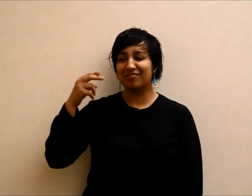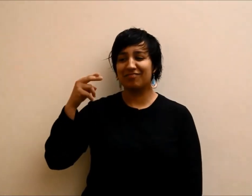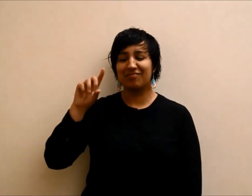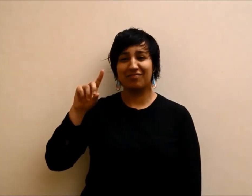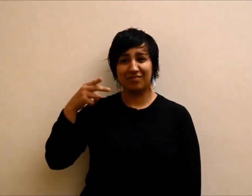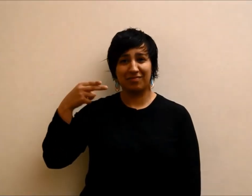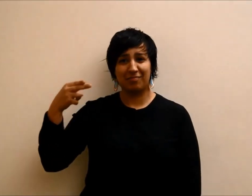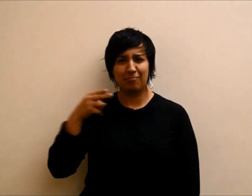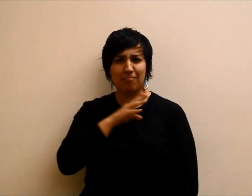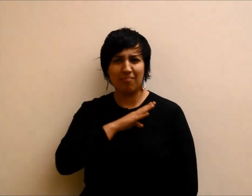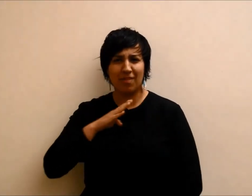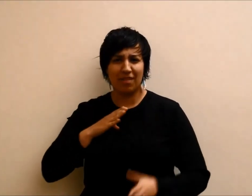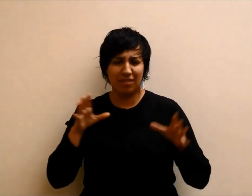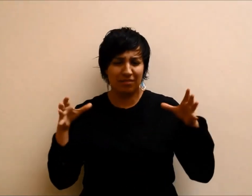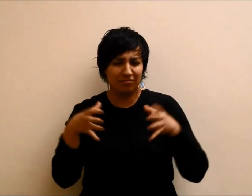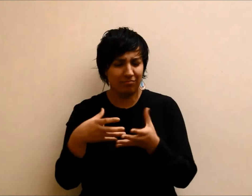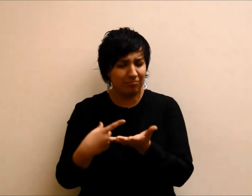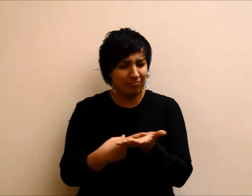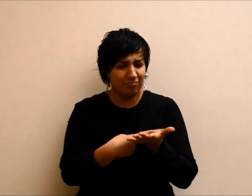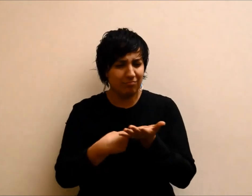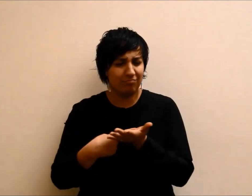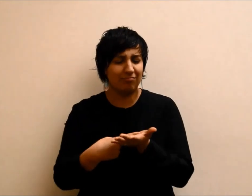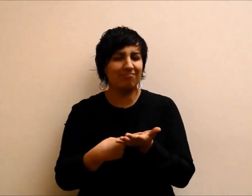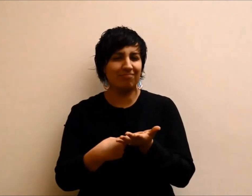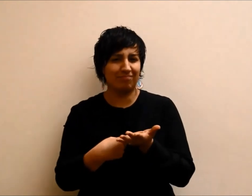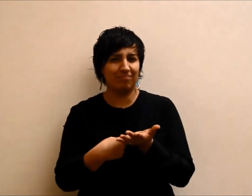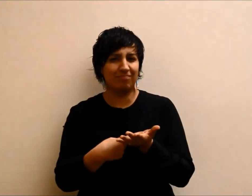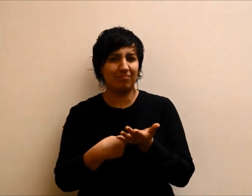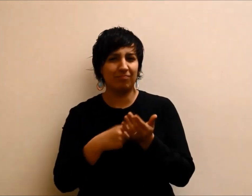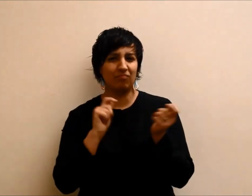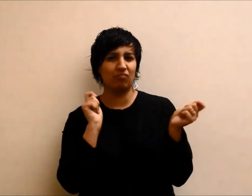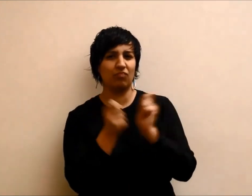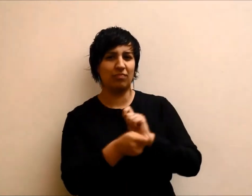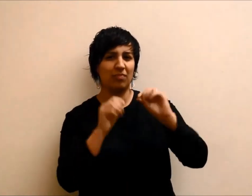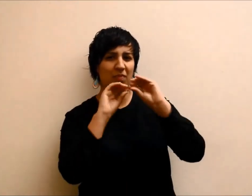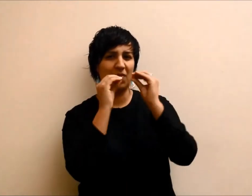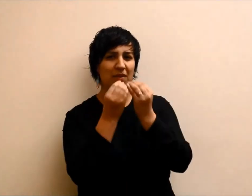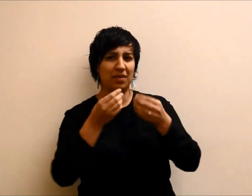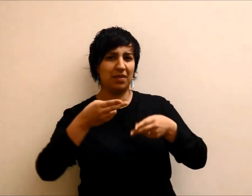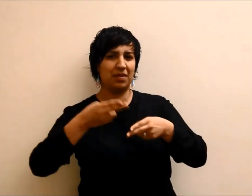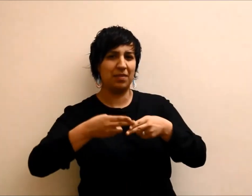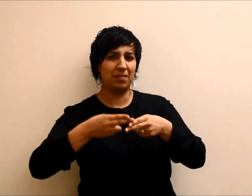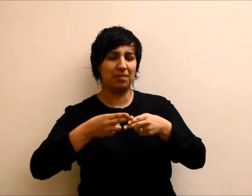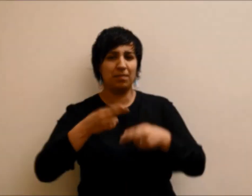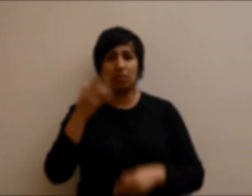[Descripción del vídeo:. Una persona Latinx comunicandose en señas vestida con una camisa de color negro sobre un fondo blanco] "Los miembros de la junta NCHDHH discutieron el nombre de la organización ...."